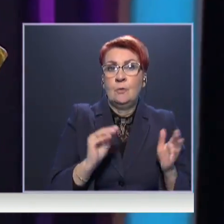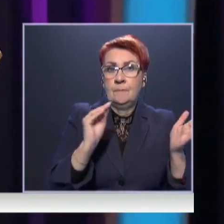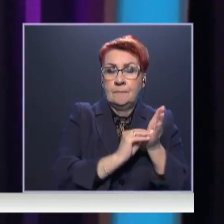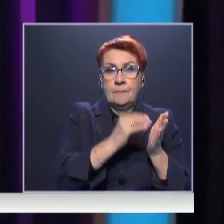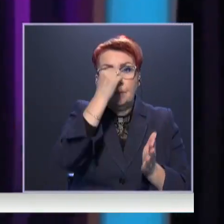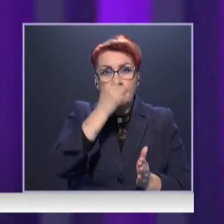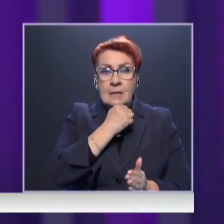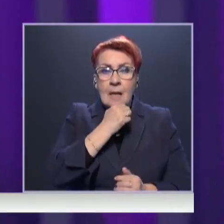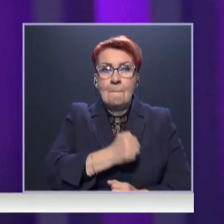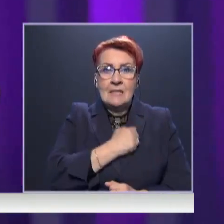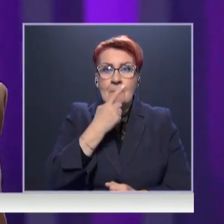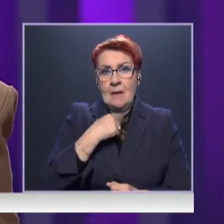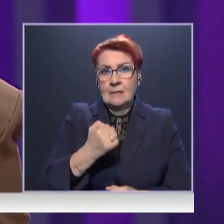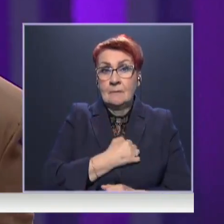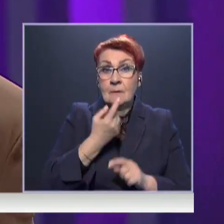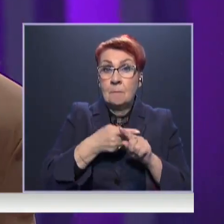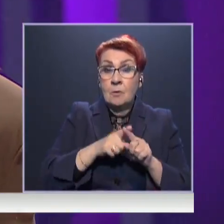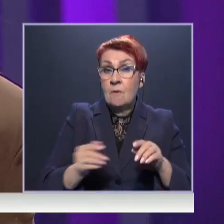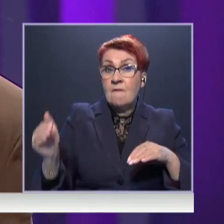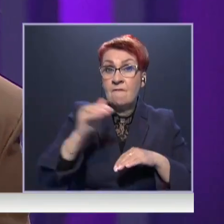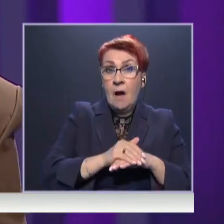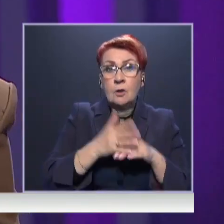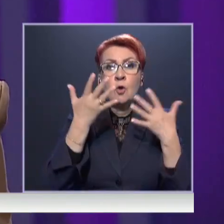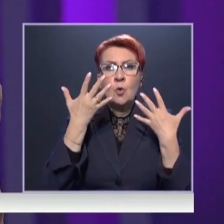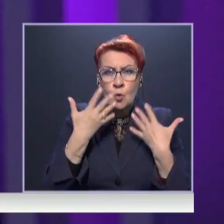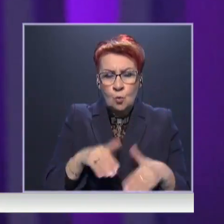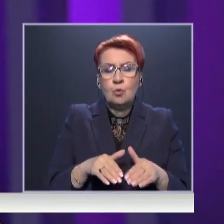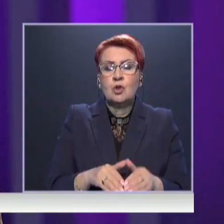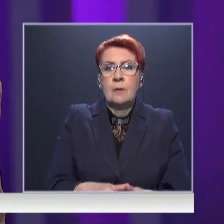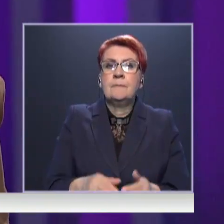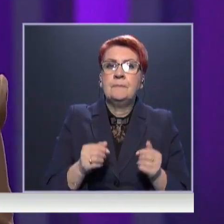Красной Армии поэтому факту уже заведено дело обсудим